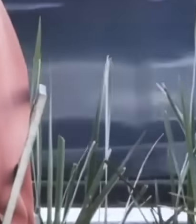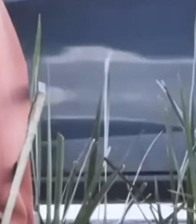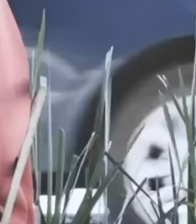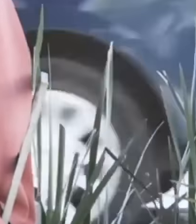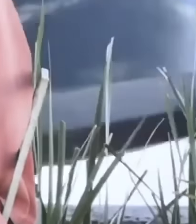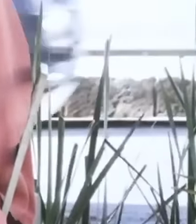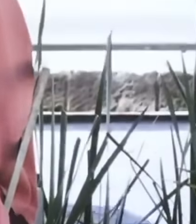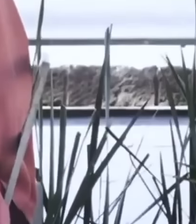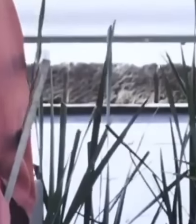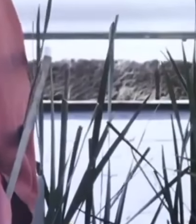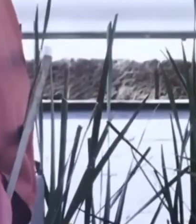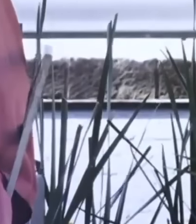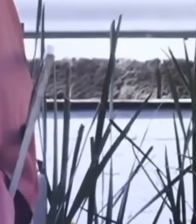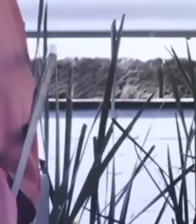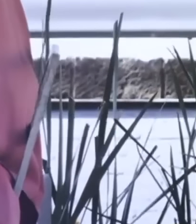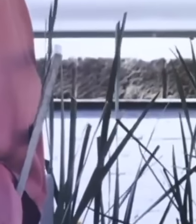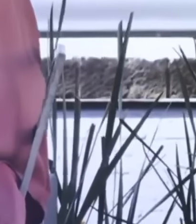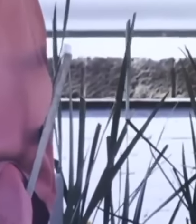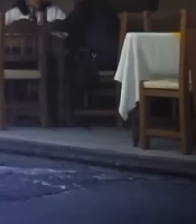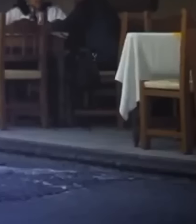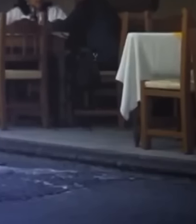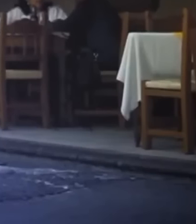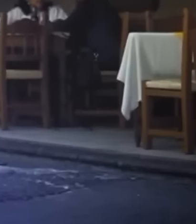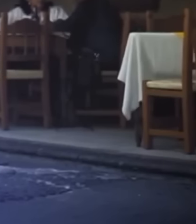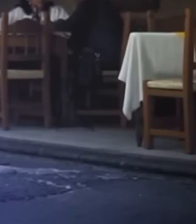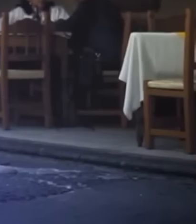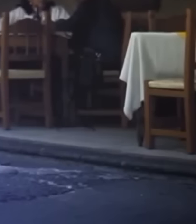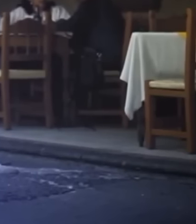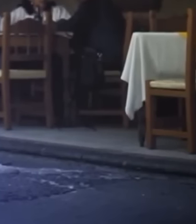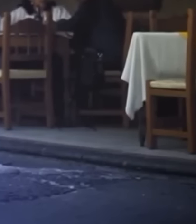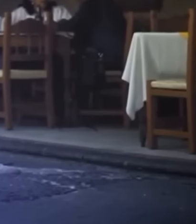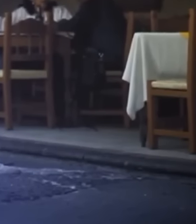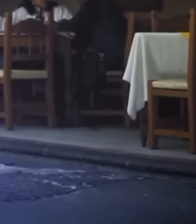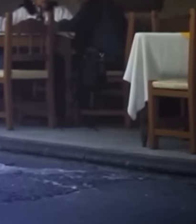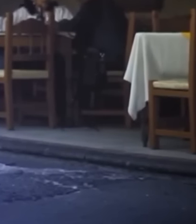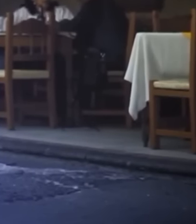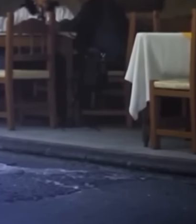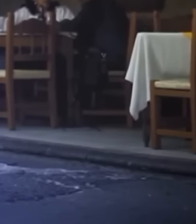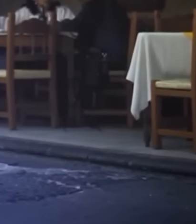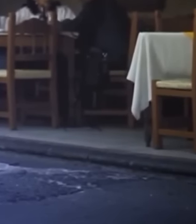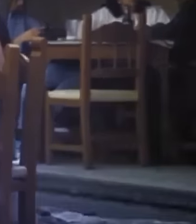Además, los delitos de alto impacto se redujeron en 31% en el mismo periodo.